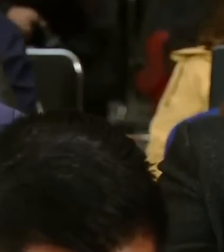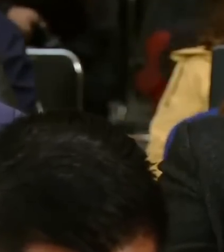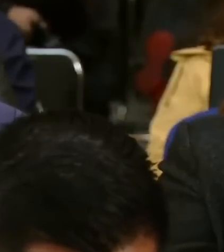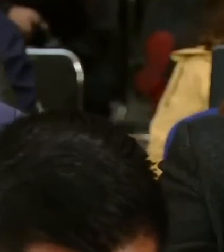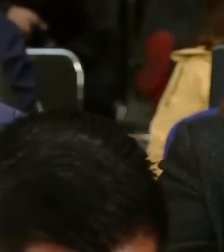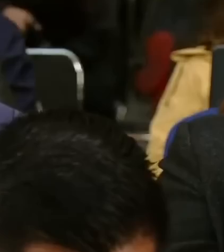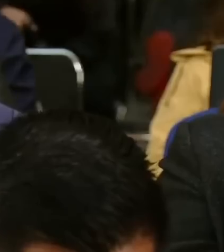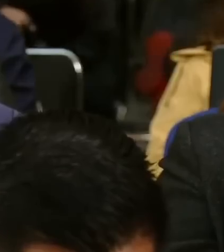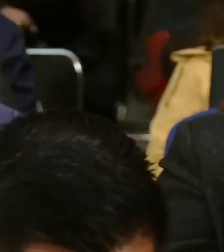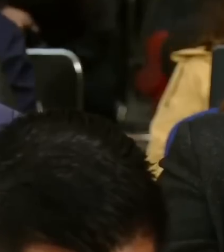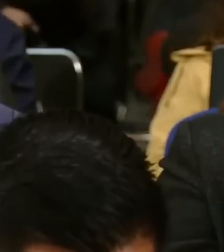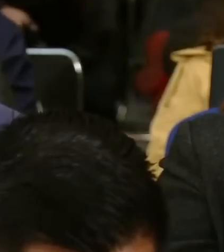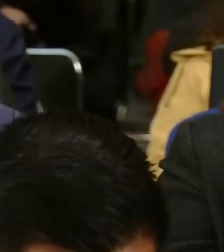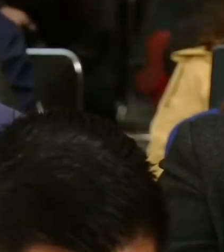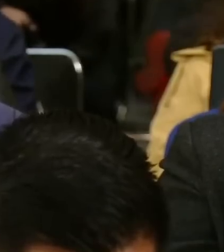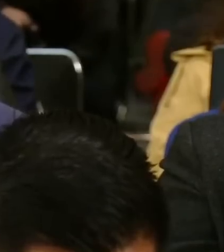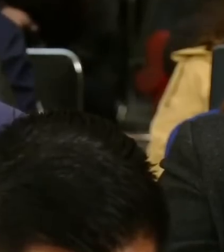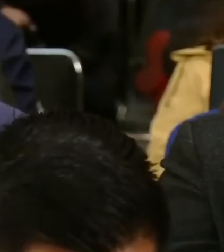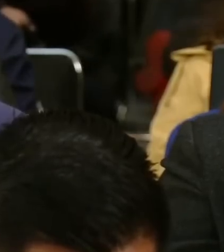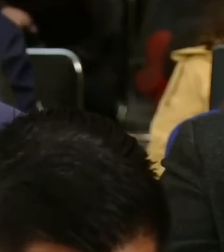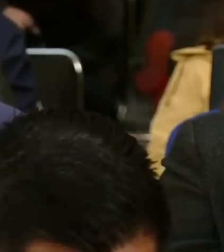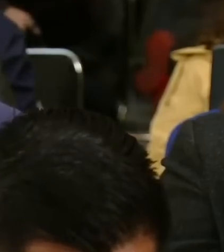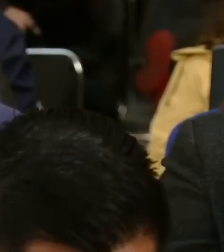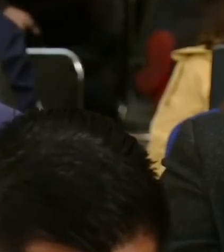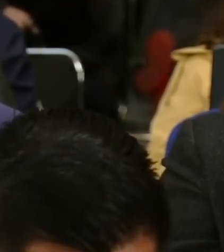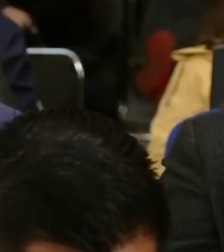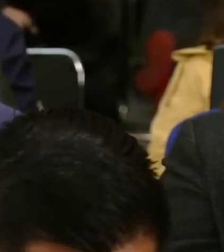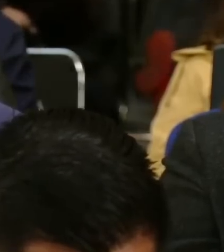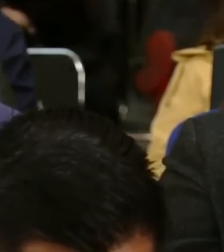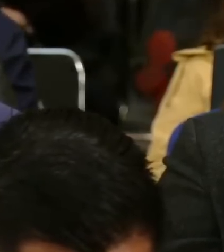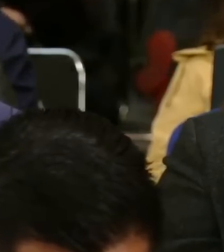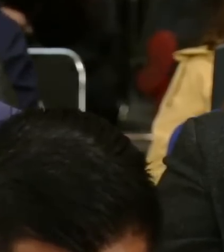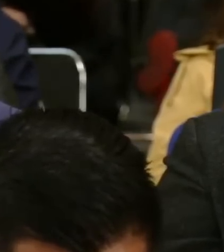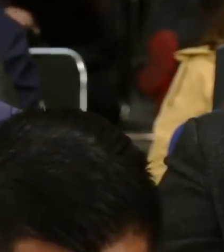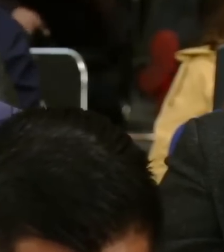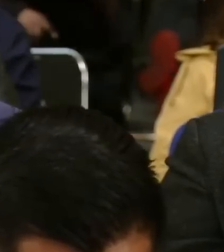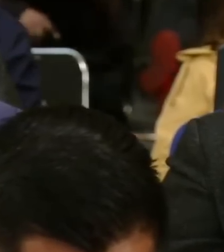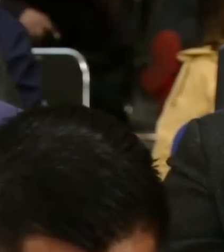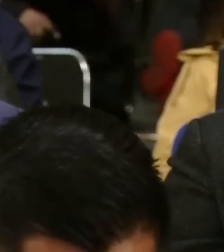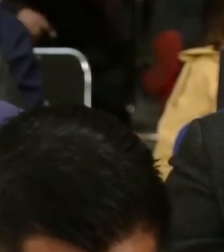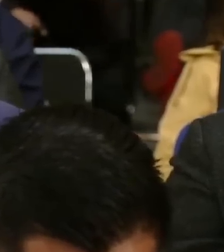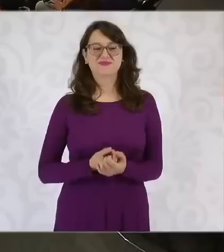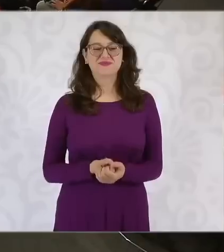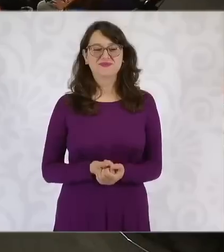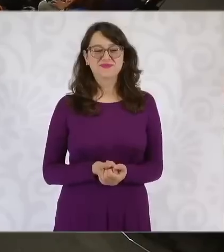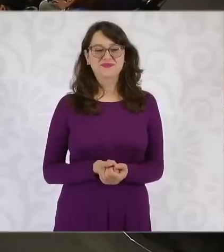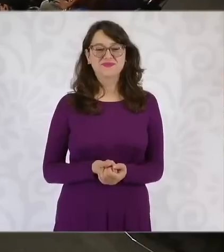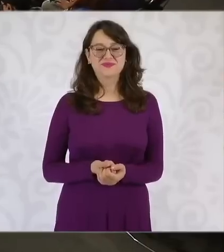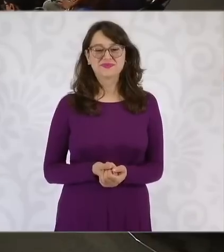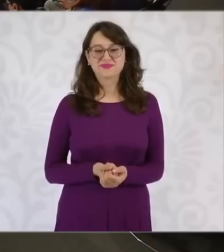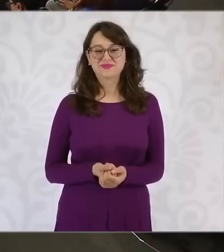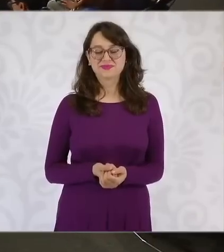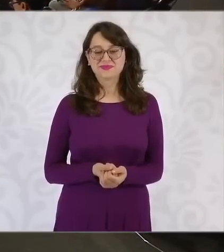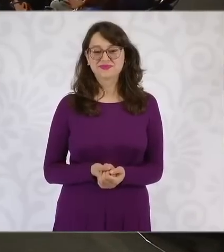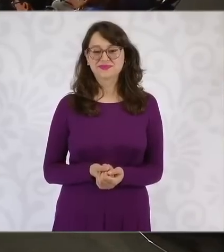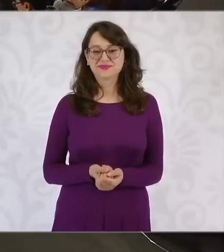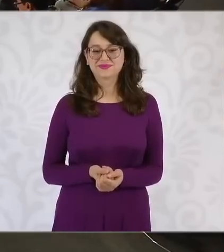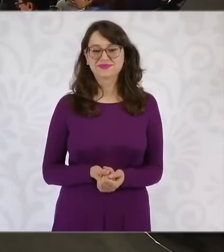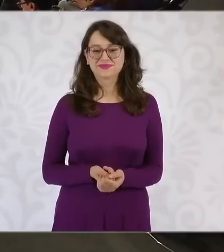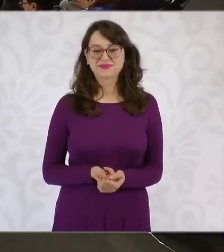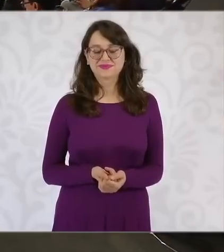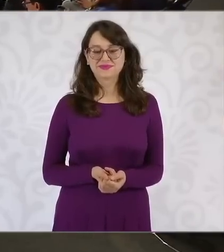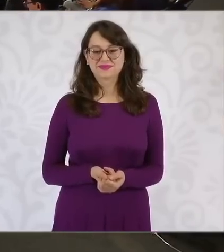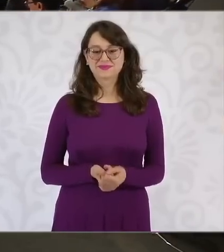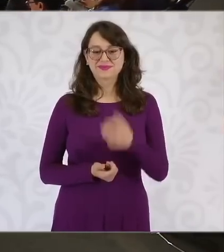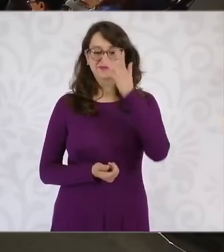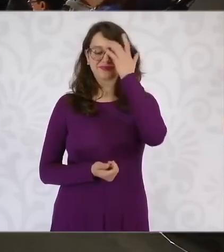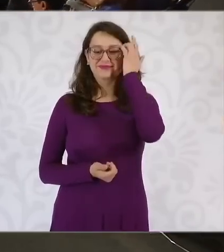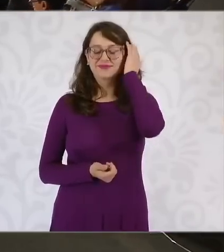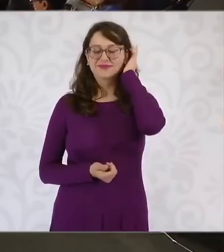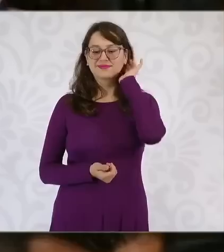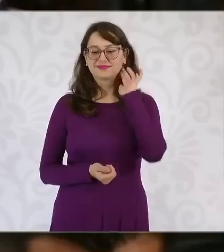de la empresa china que llevó que llegó a Sonora la empresa es del de un amigo del